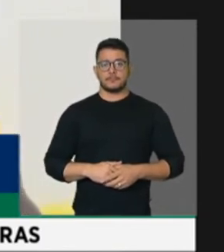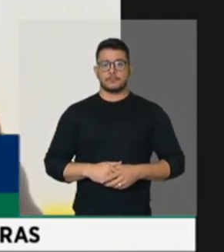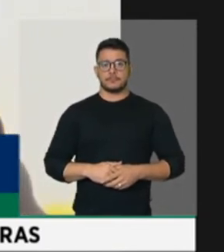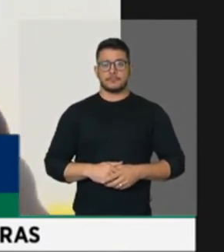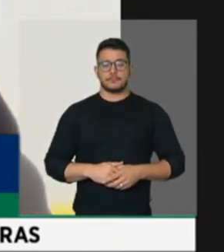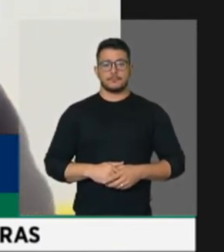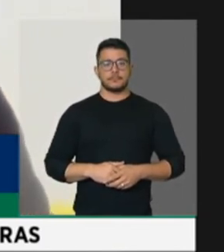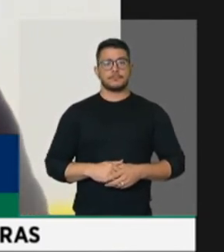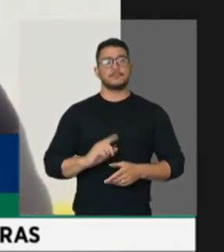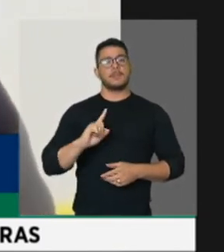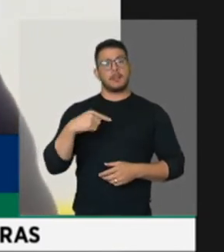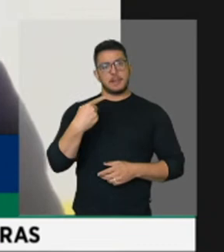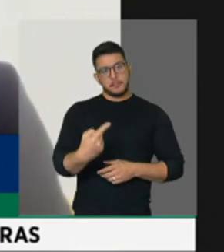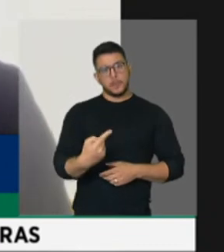DE UM GOLPE. COMEÇOU... PELO LIXO DA HISTÓRIA E AÍ DEU